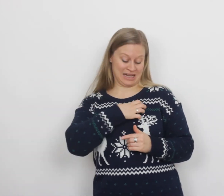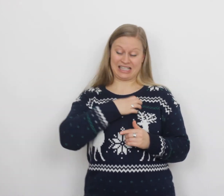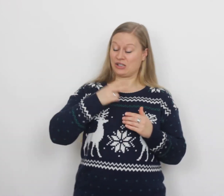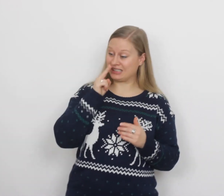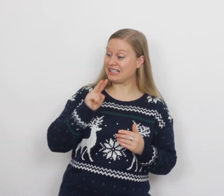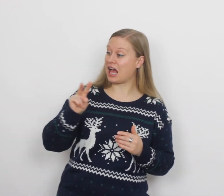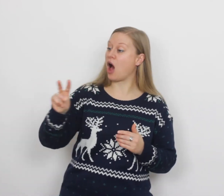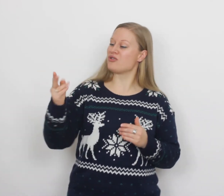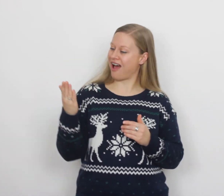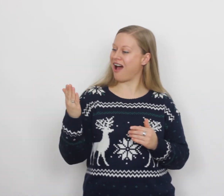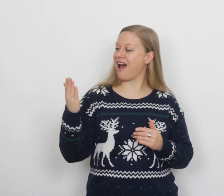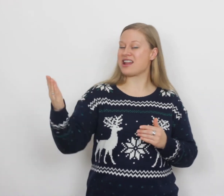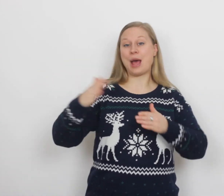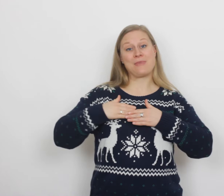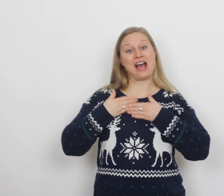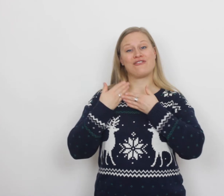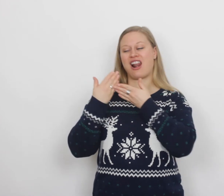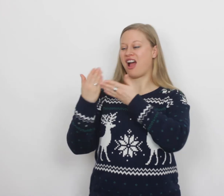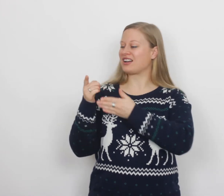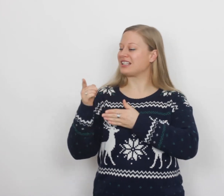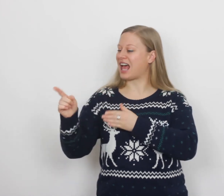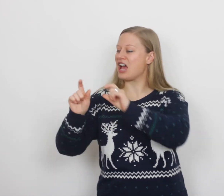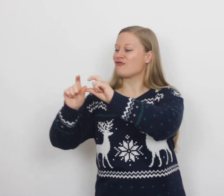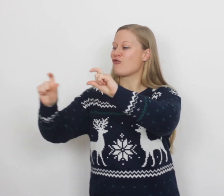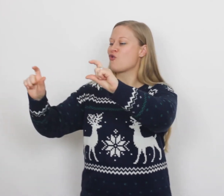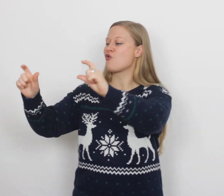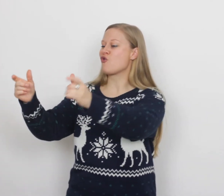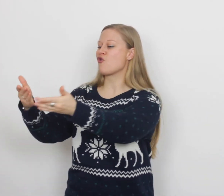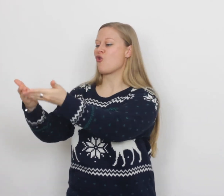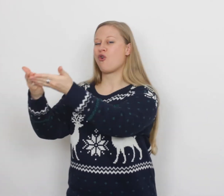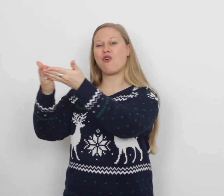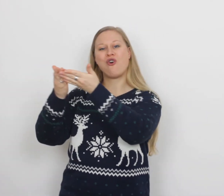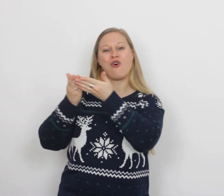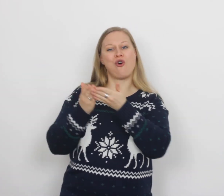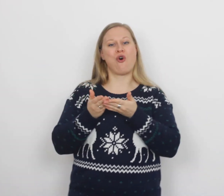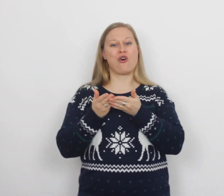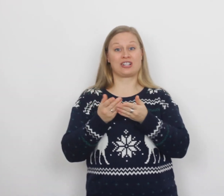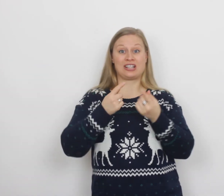Mijn ziel ziet uit naar Hem en verlangt naar Zijn Woord.